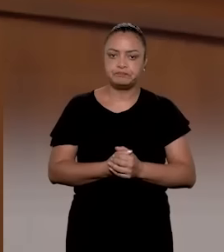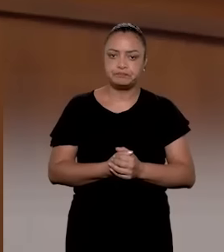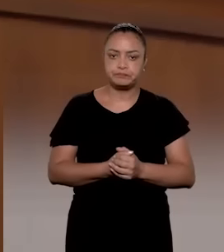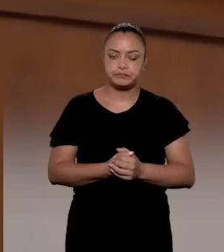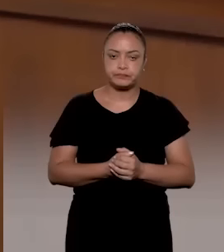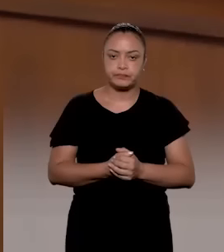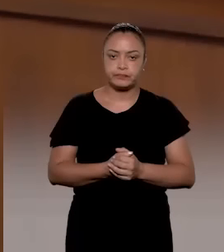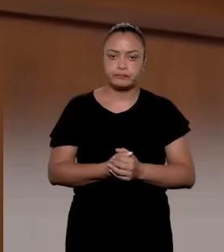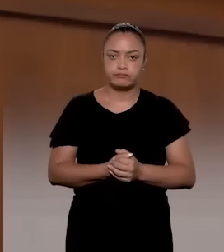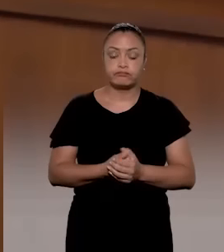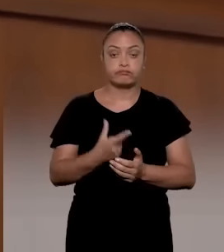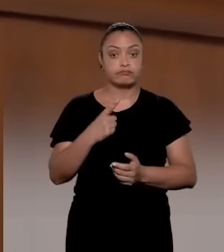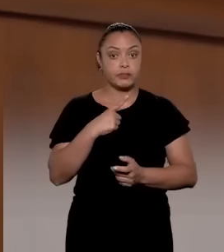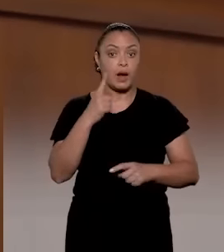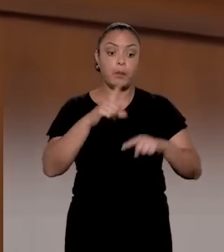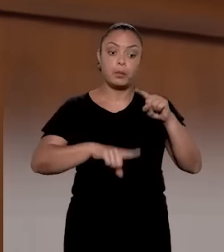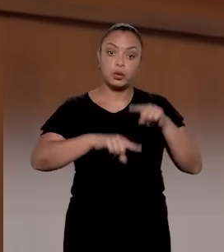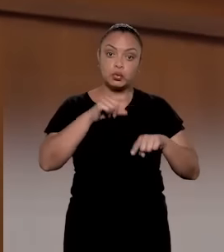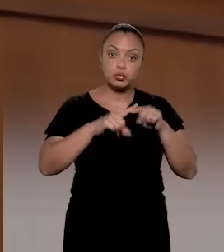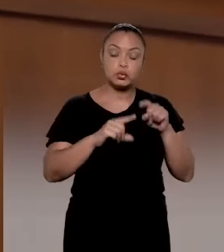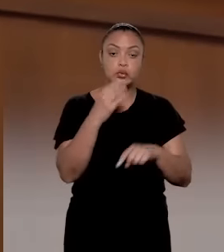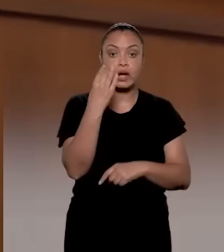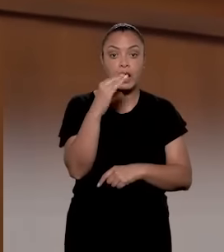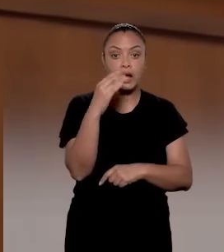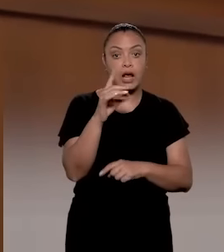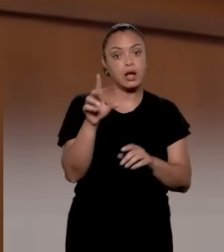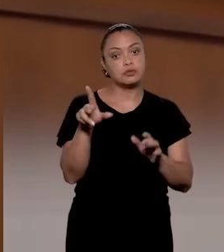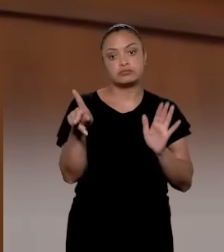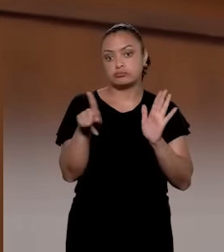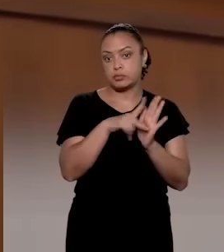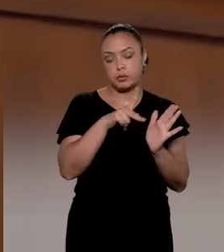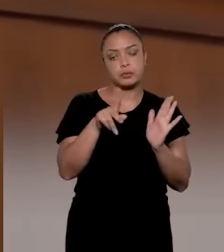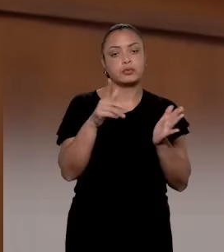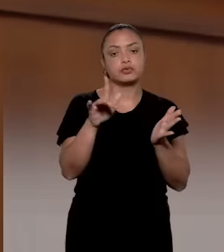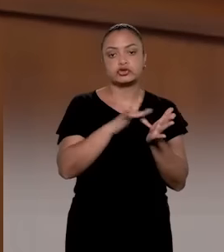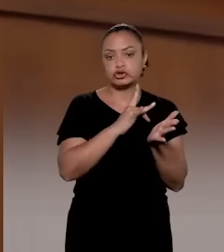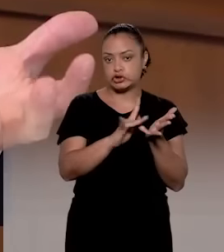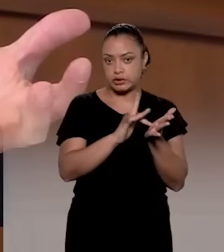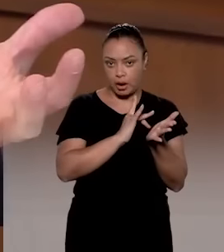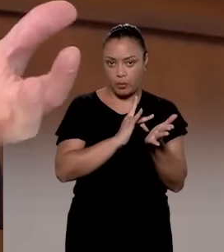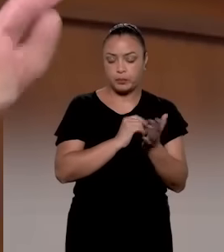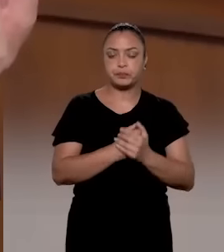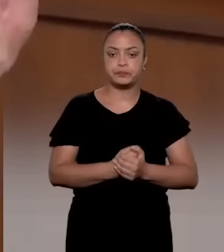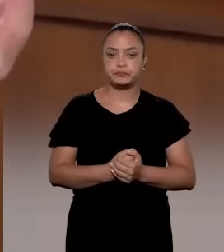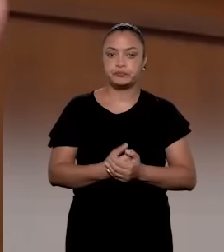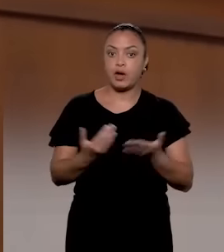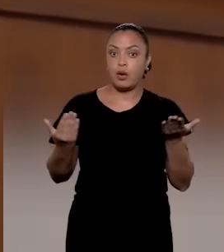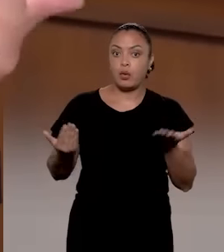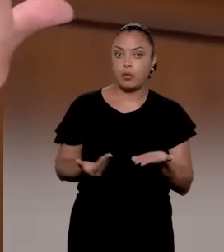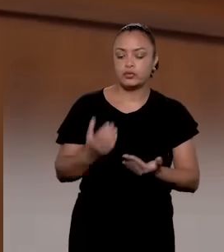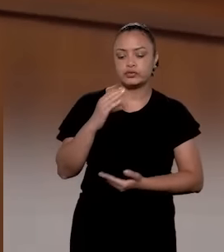Colocando produtos de crédito de forma digital. Então, hoje, professor, a gente tem uma CPR com